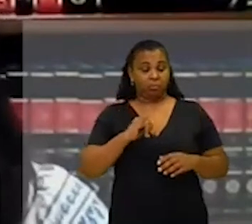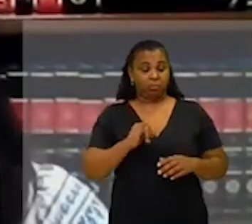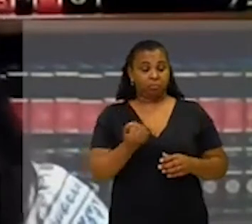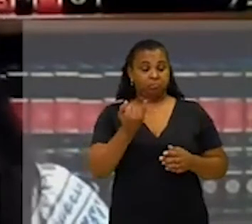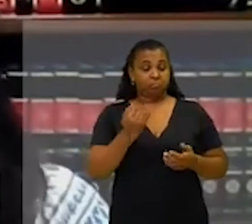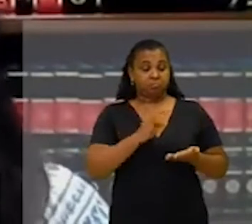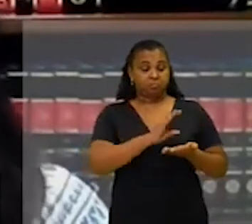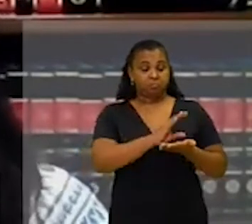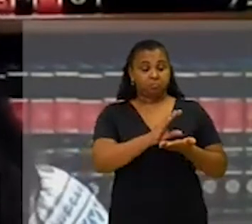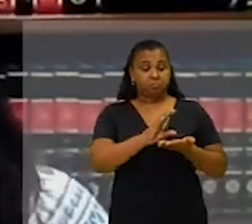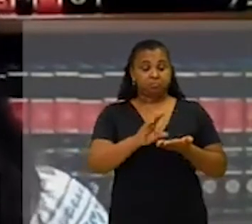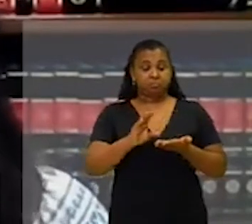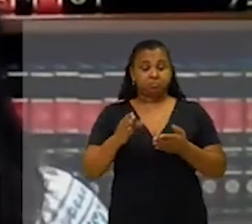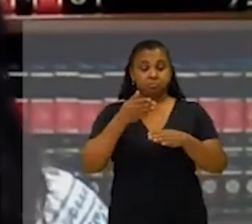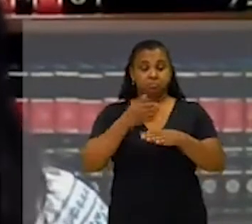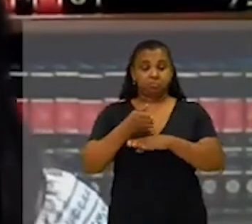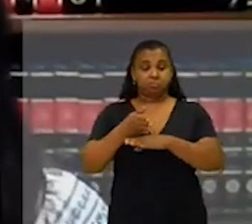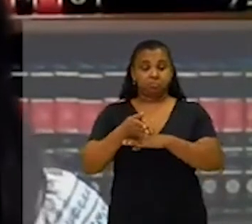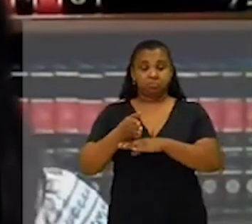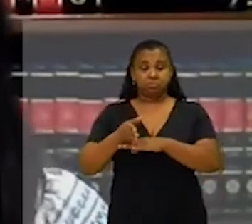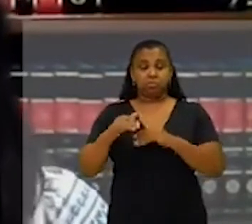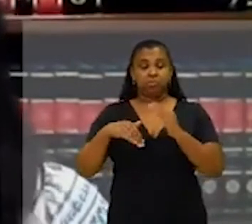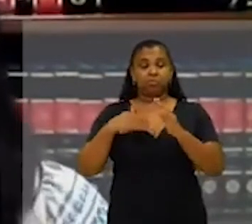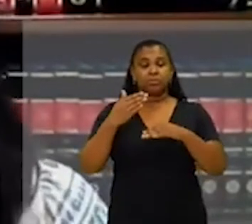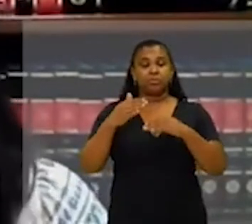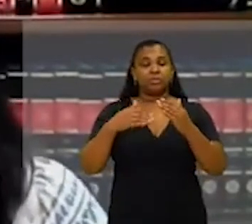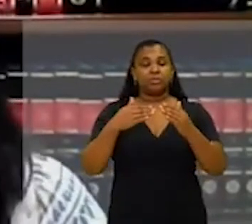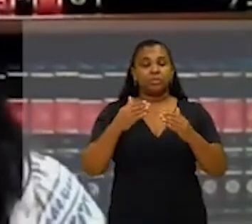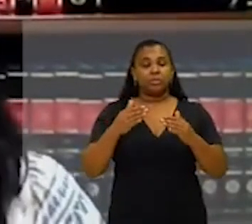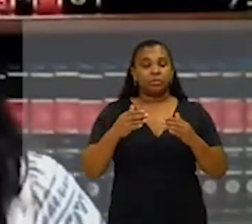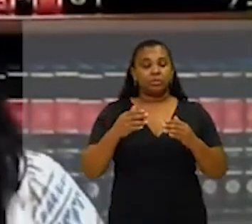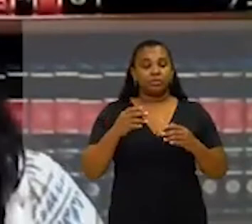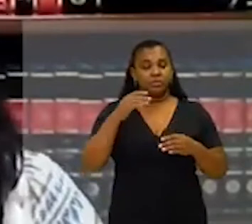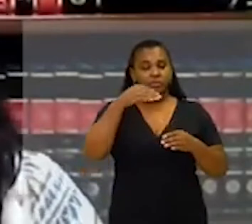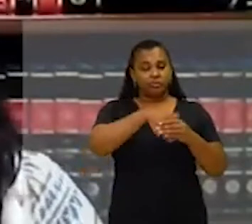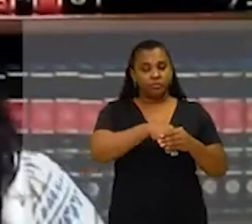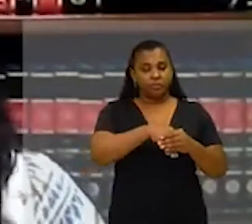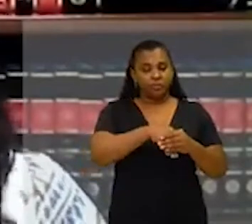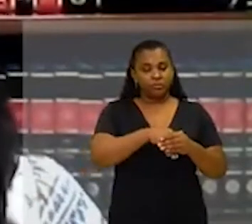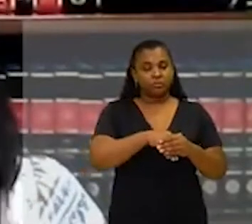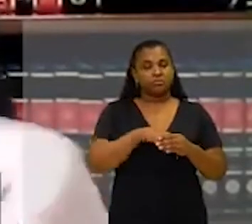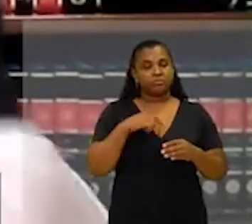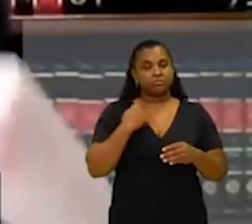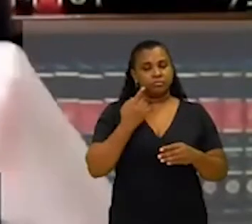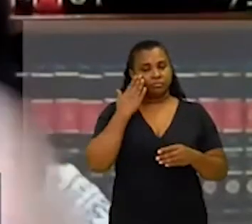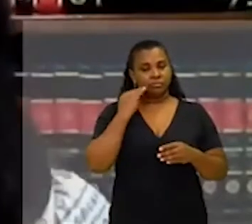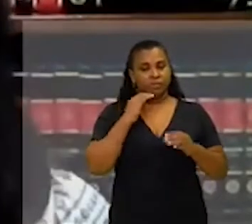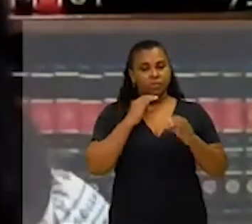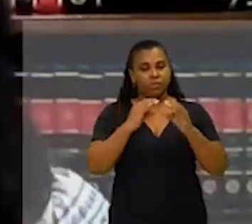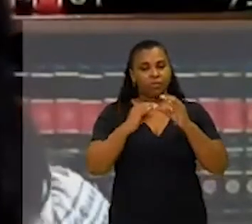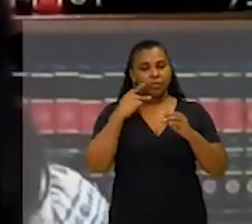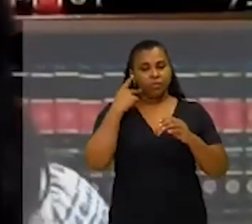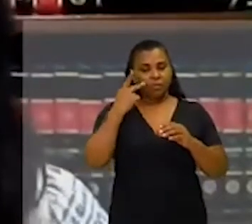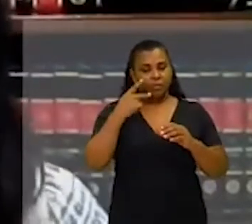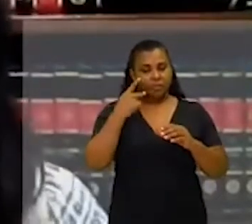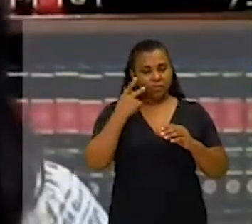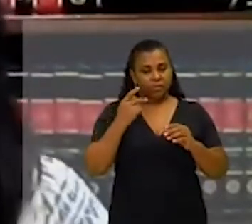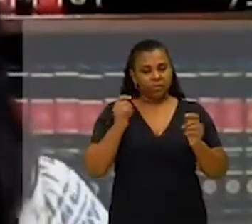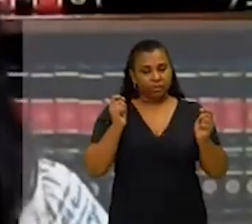processo eleitoral a gente sabe que a comunicação política e é o item capaz de envolver o eleitorado